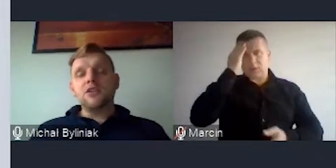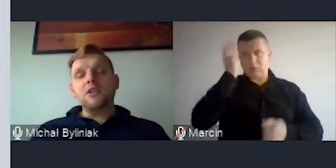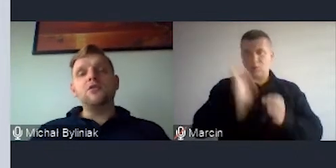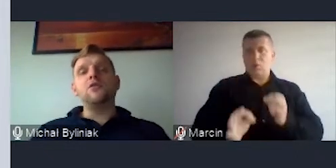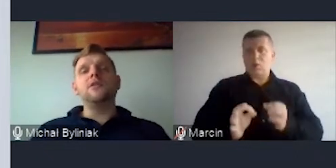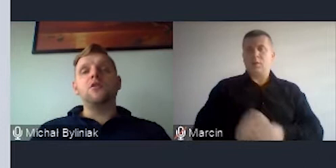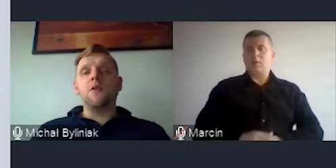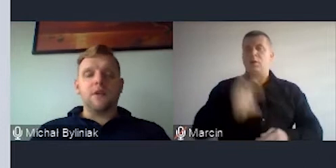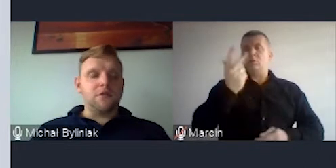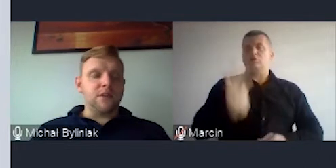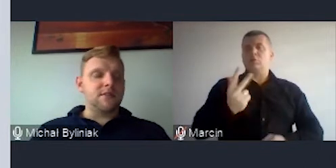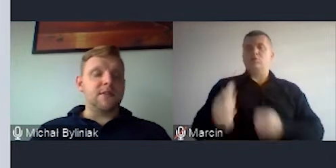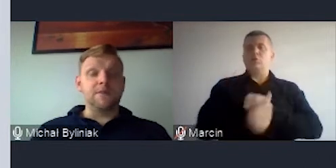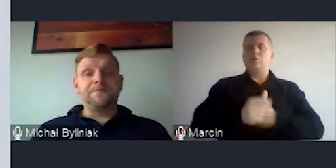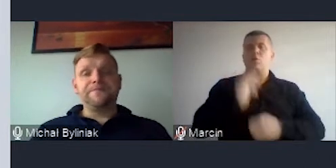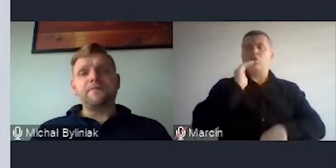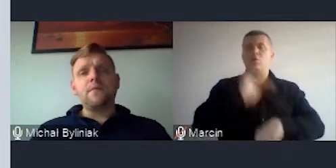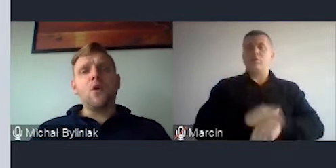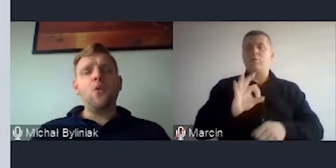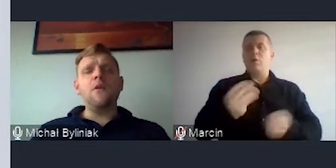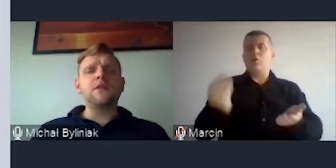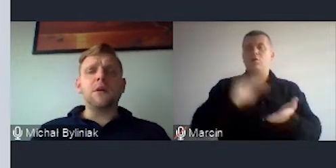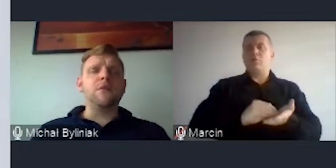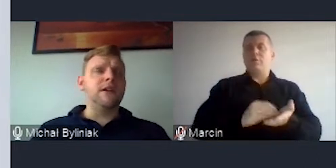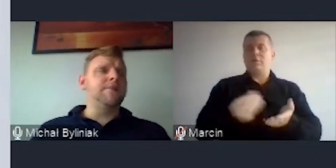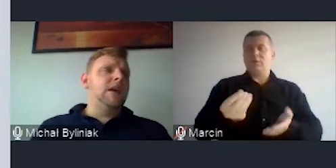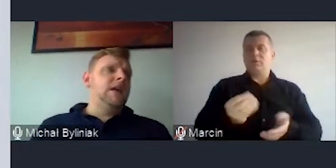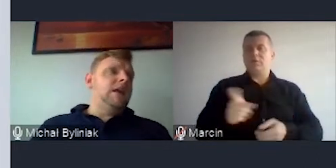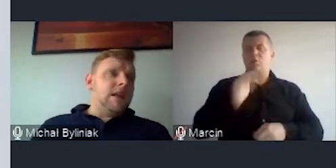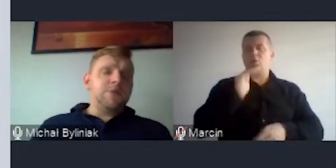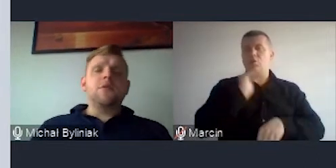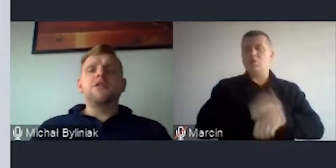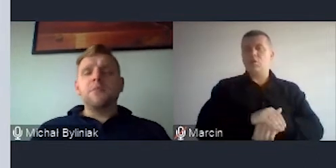i trzeci dokument to umowa o dofinansowanie. Umowa, która powie na przykład,